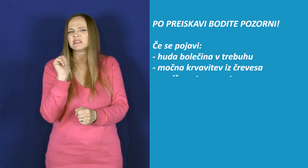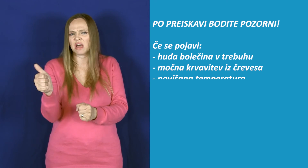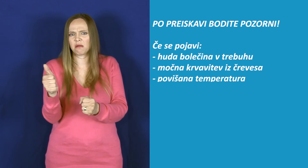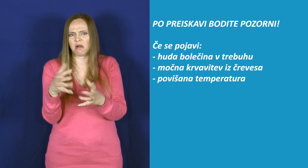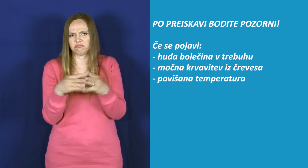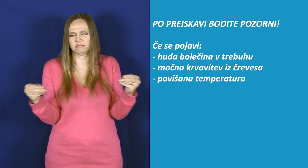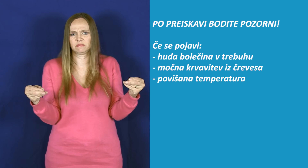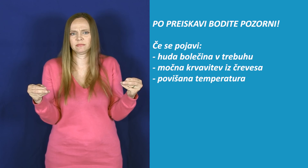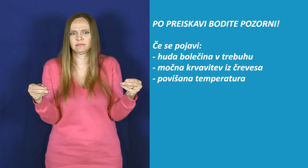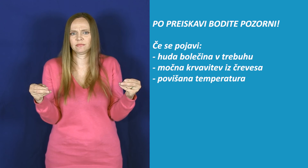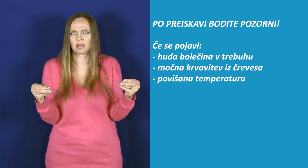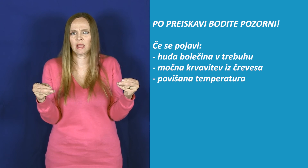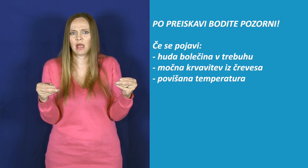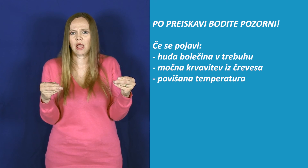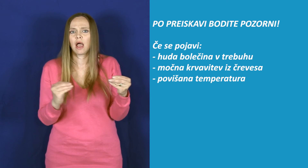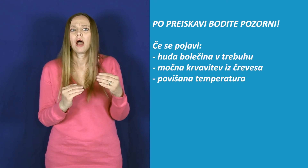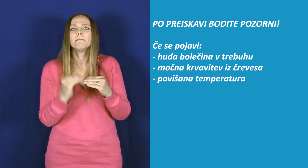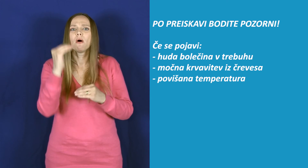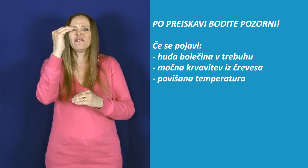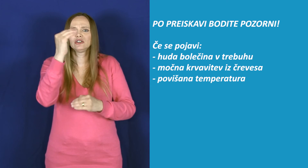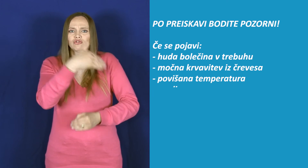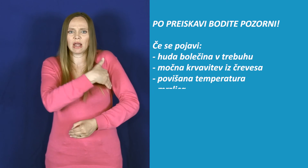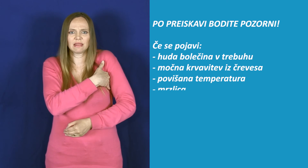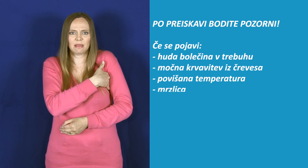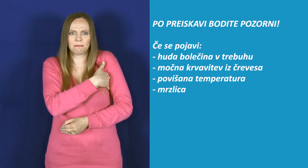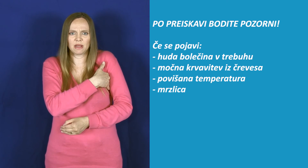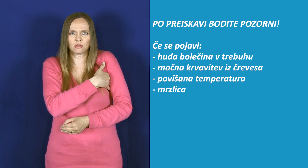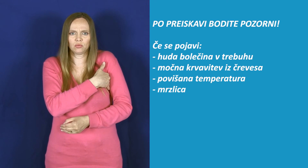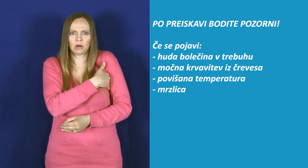povišana temperatura, mrzlica.